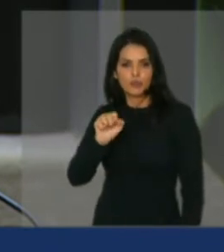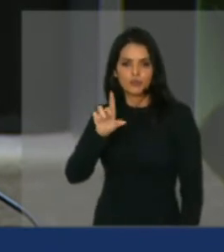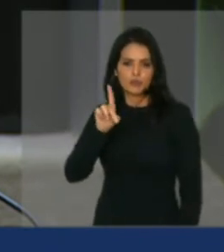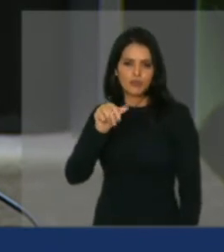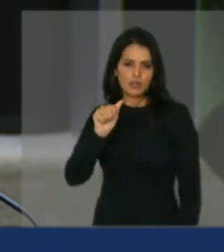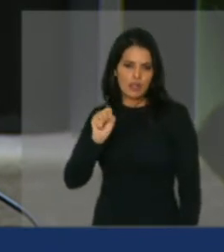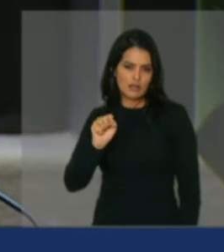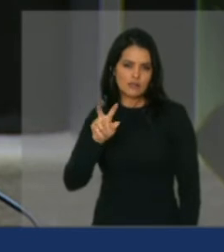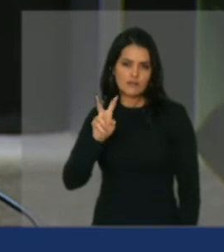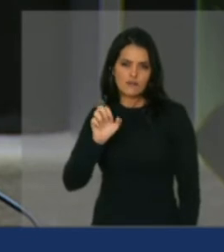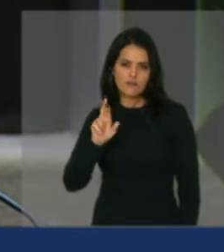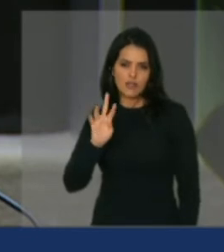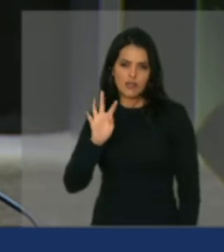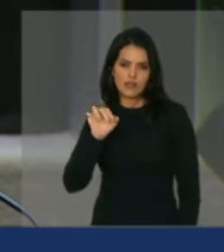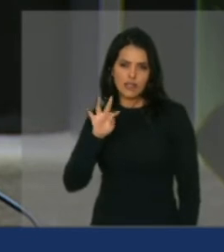ACELERADOR LINEAR, UM CENTRO DE RADIOTERAPIA EM SÃO JOÃO